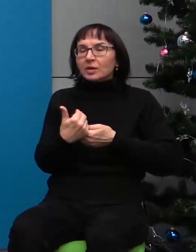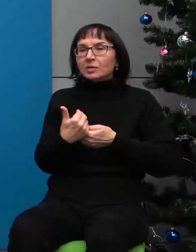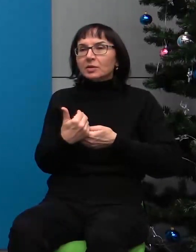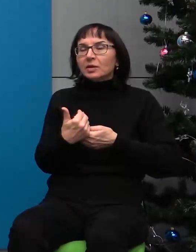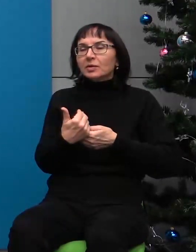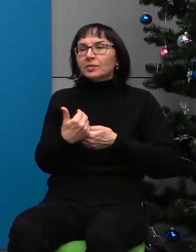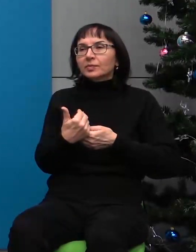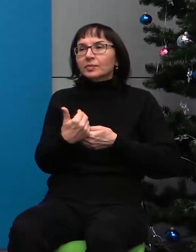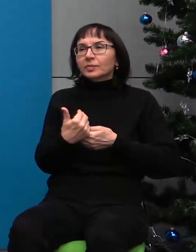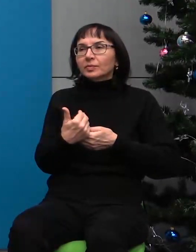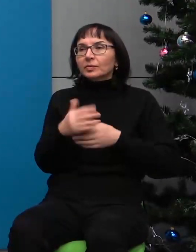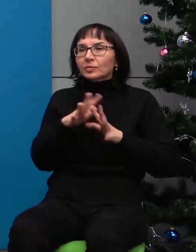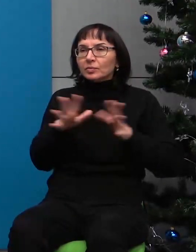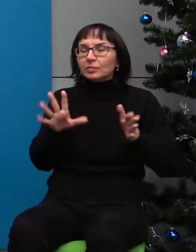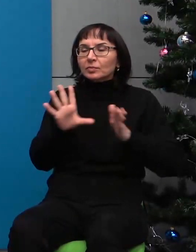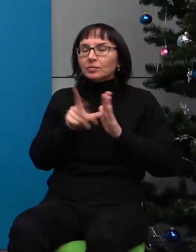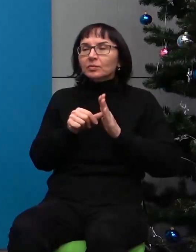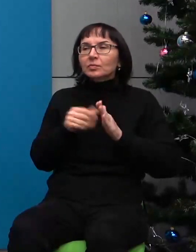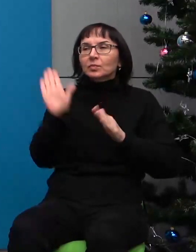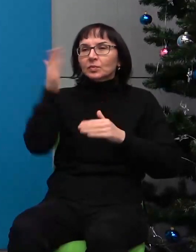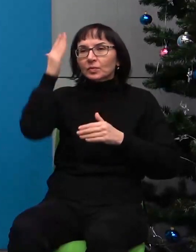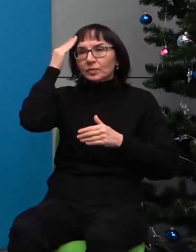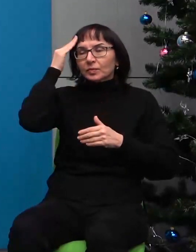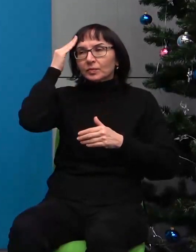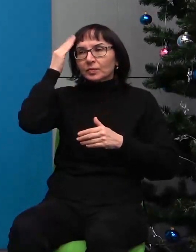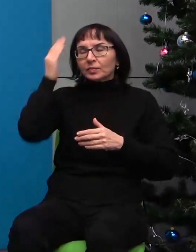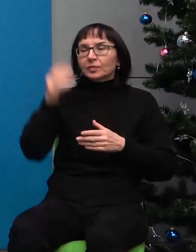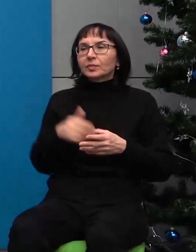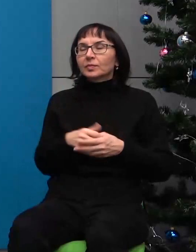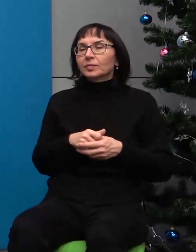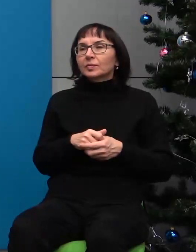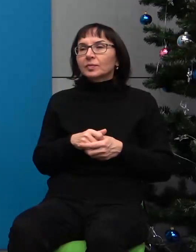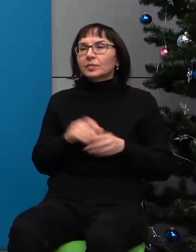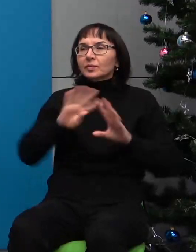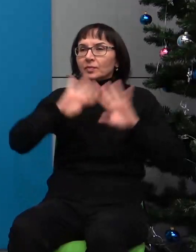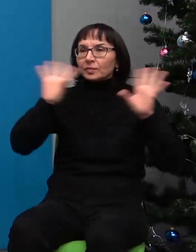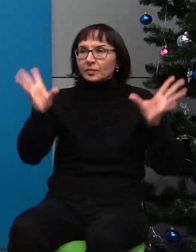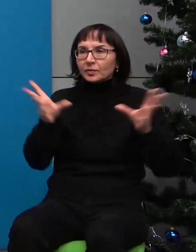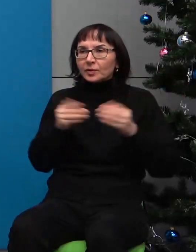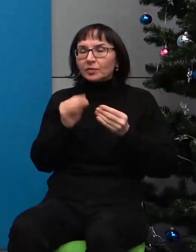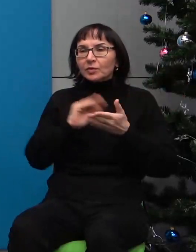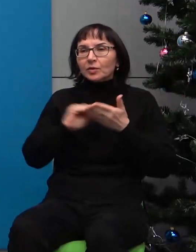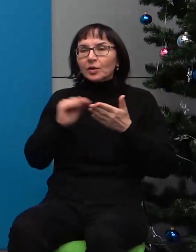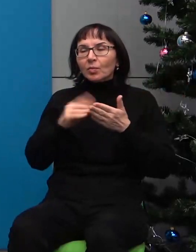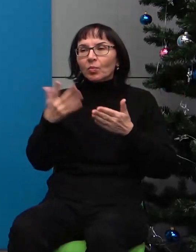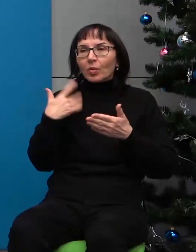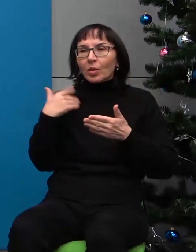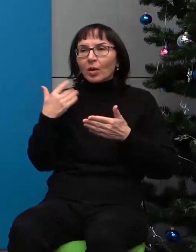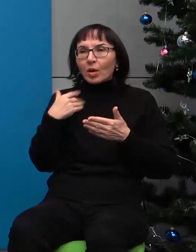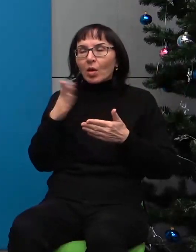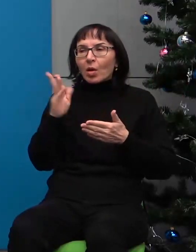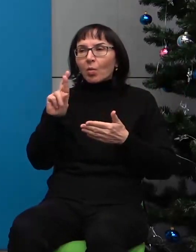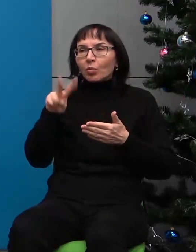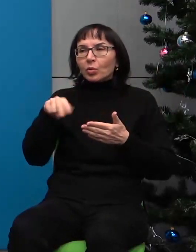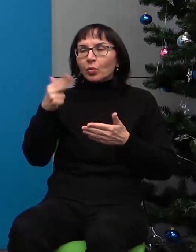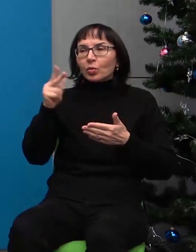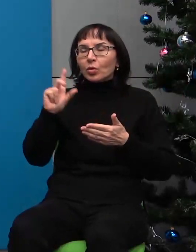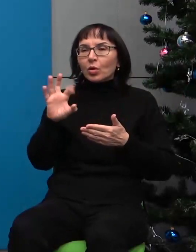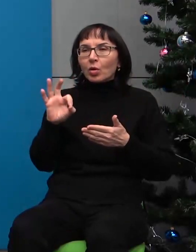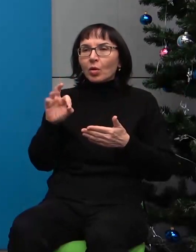i te inne. I we wszystkich biografiach Bruno Schulza pojawiają się dwie postacie dwóch nazistów.